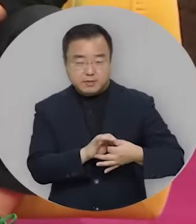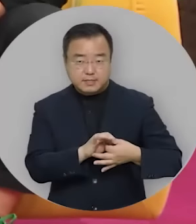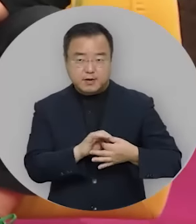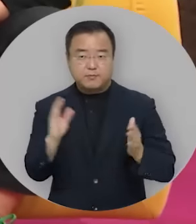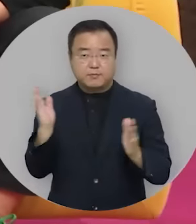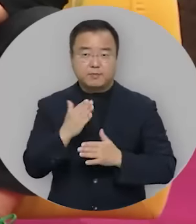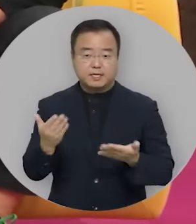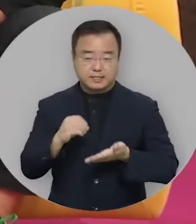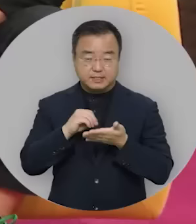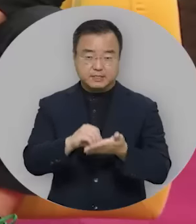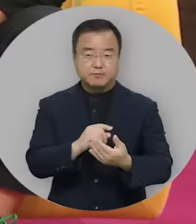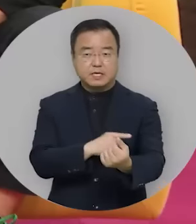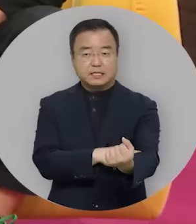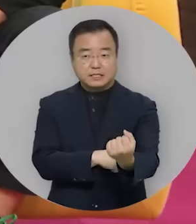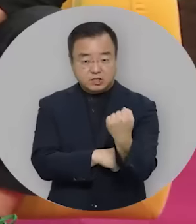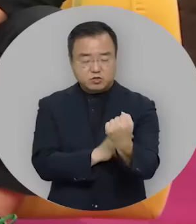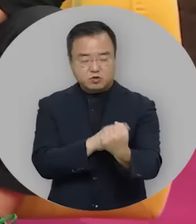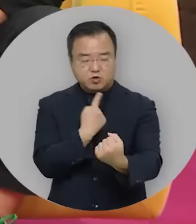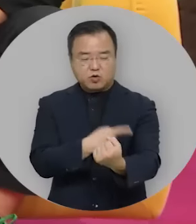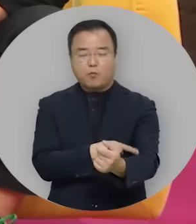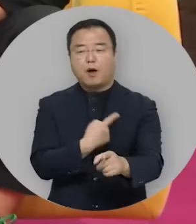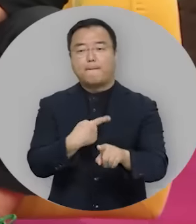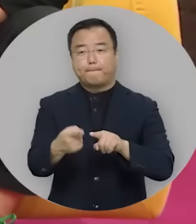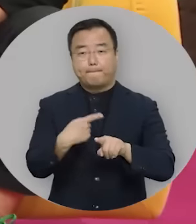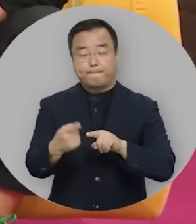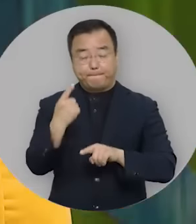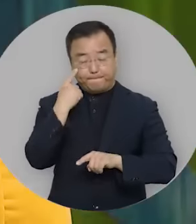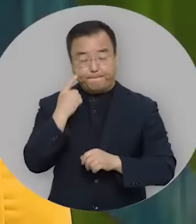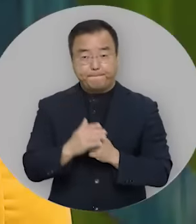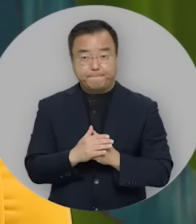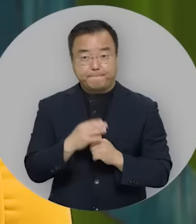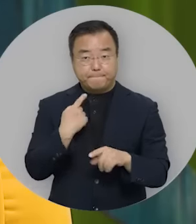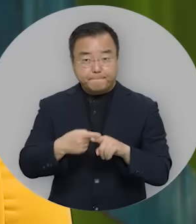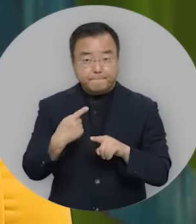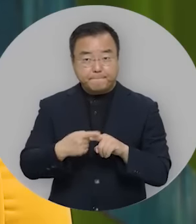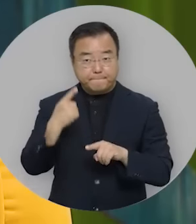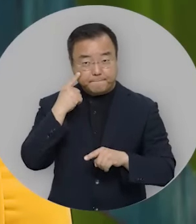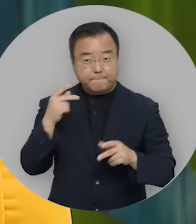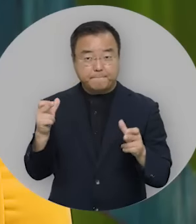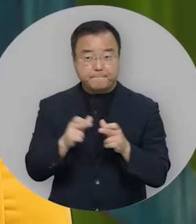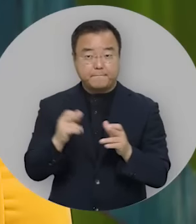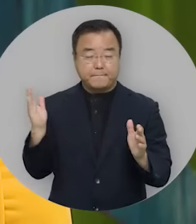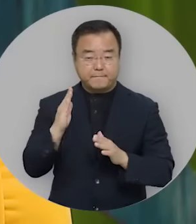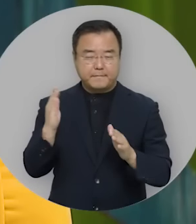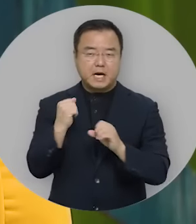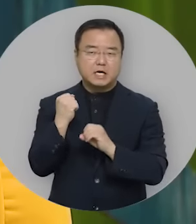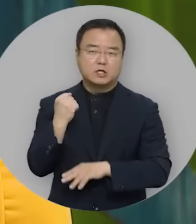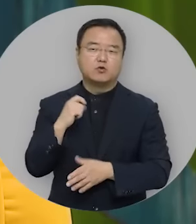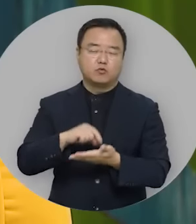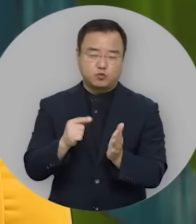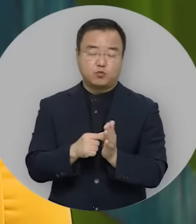학생들의 취업 능력 평가를 먼저 합니다. 평가해서 학생들의 기초에 대해서 파악하고 난 다음